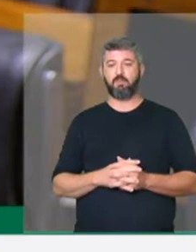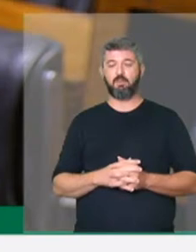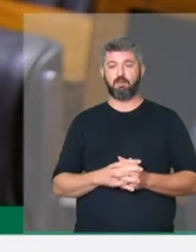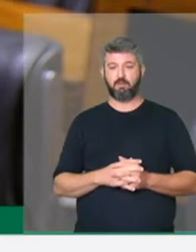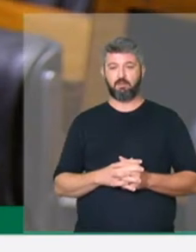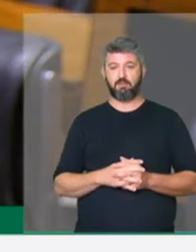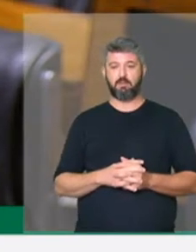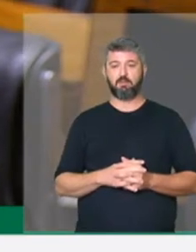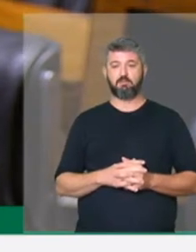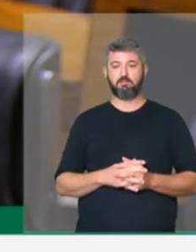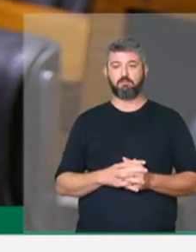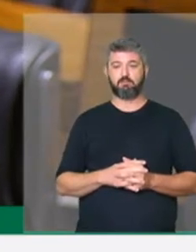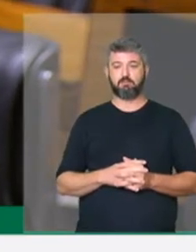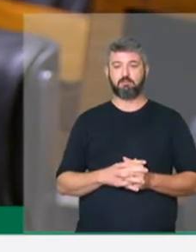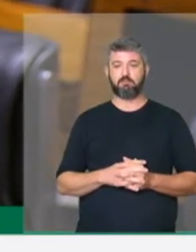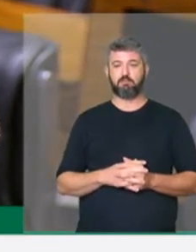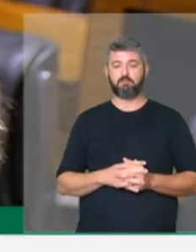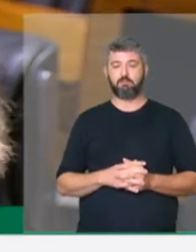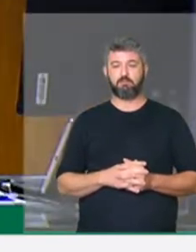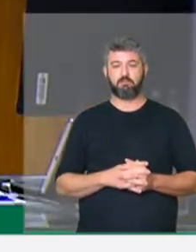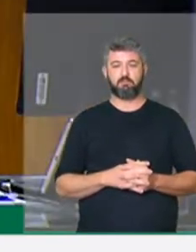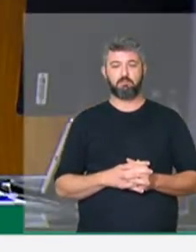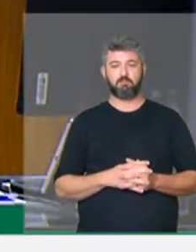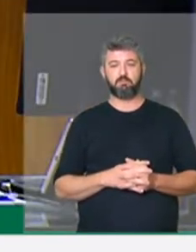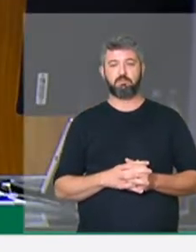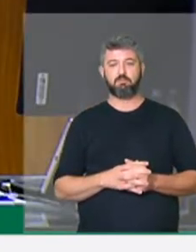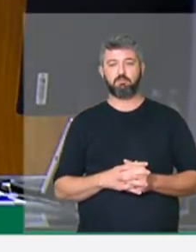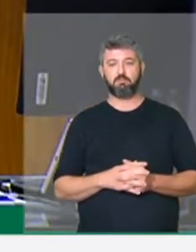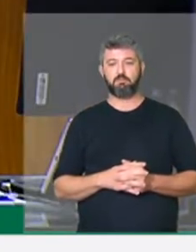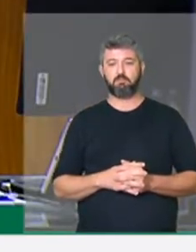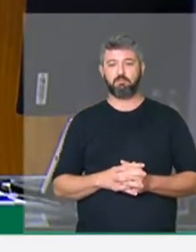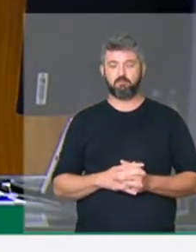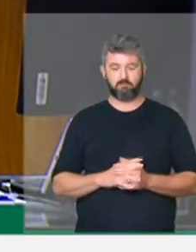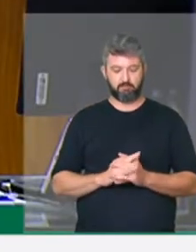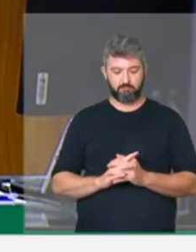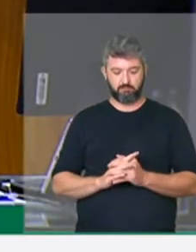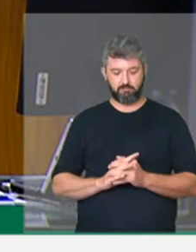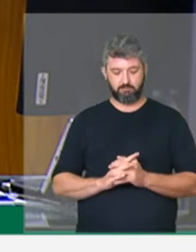ORIENTAÇÃO DO GOVERNO, ESSE DESTAQUE DO GOVERNO ORIENTA SIM, TÁ? -- [PRESIDENTE]: GOVERNO